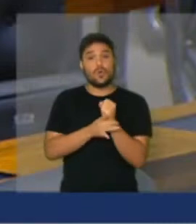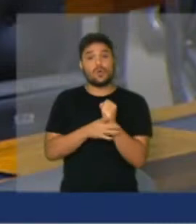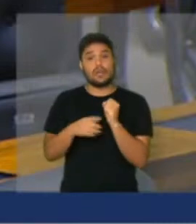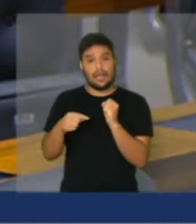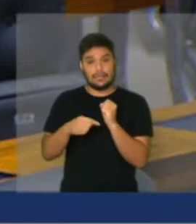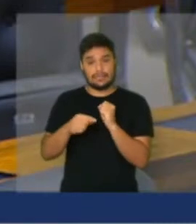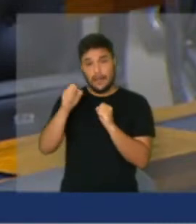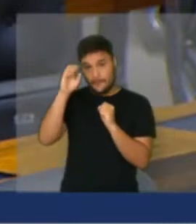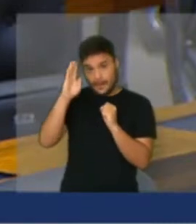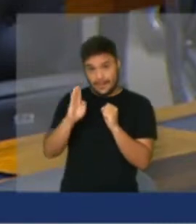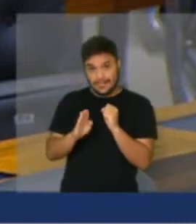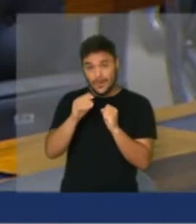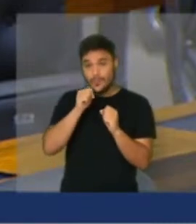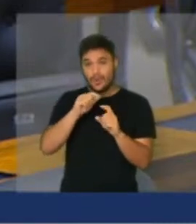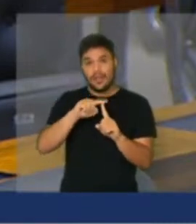QUE... QUE OCUPAM FUNÇÕES DE LIVRE PROVIMENTO SÃO ESTÁ